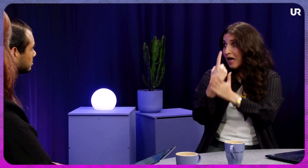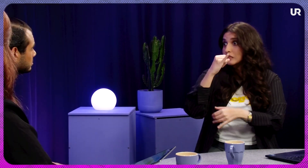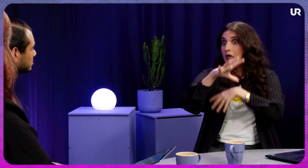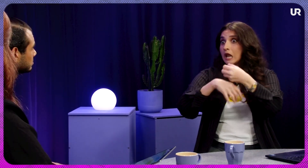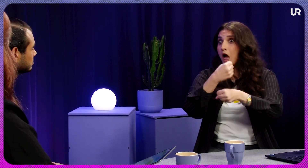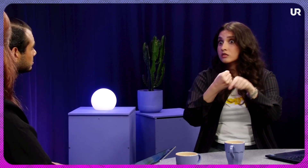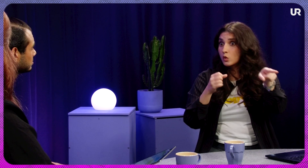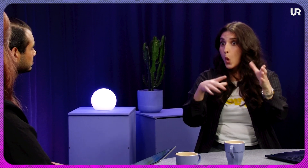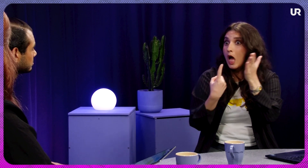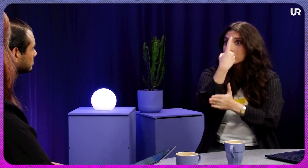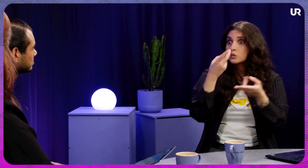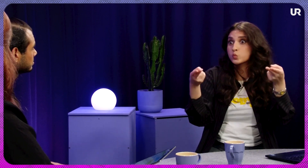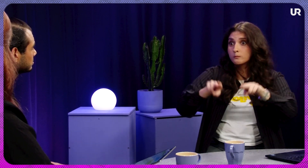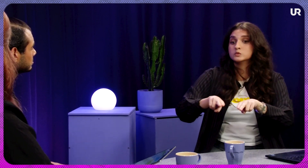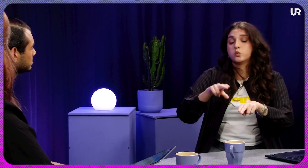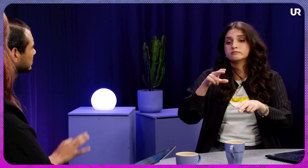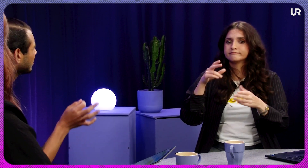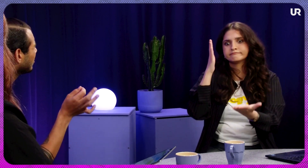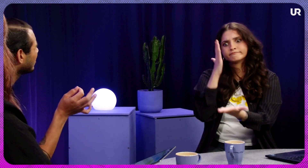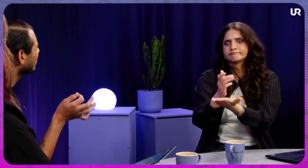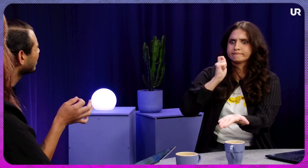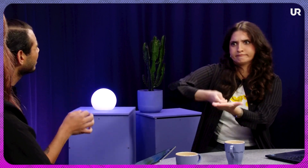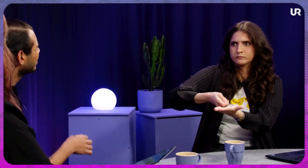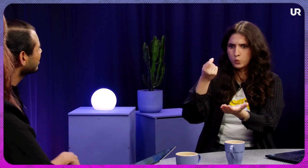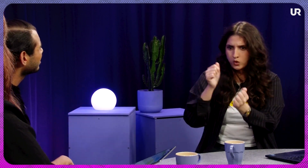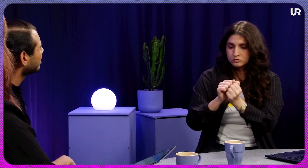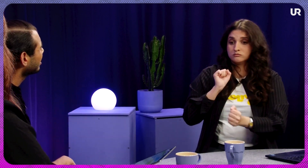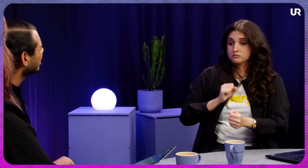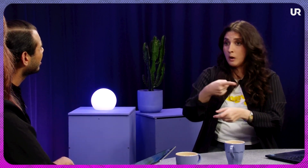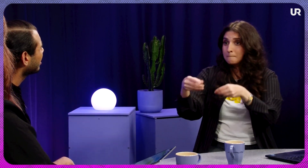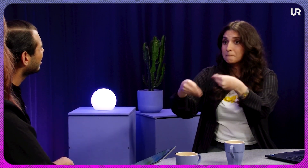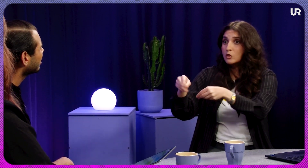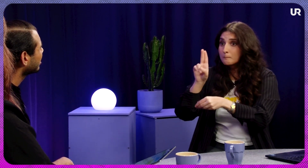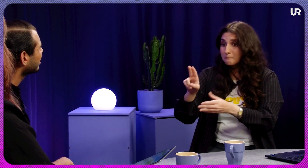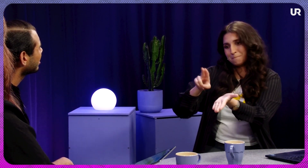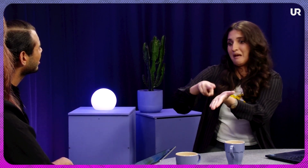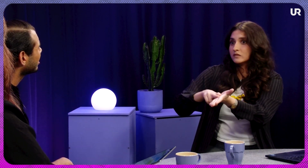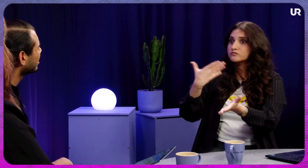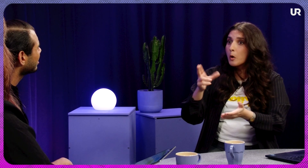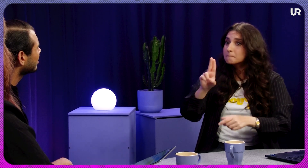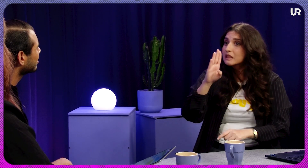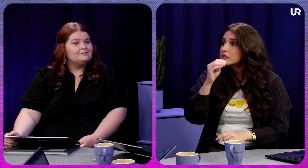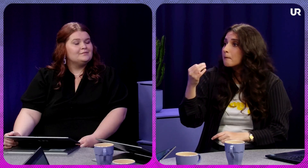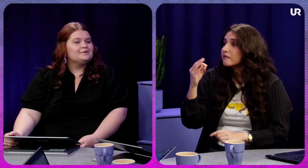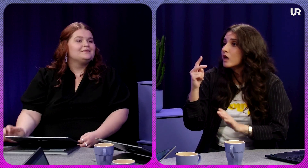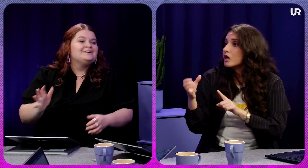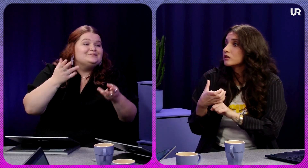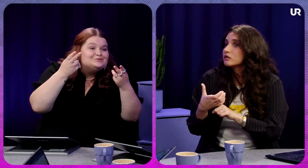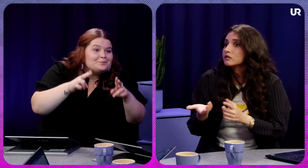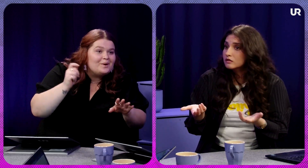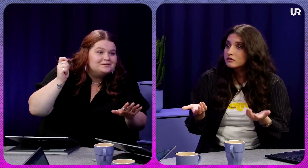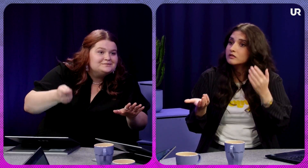Det har hänt i England, att beslut i domstolar har grundats på deepfake- material.